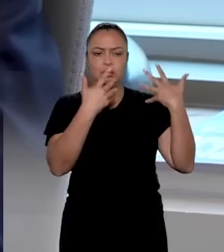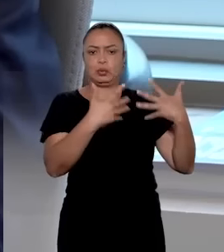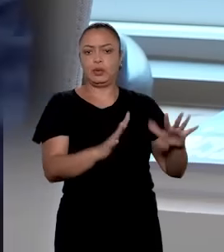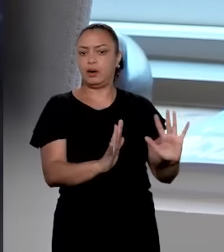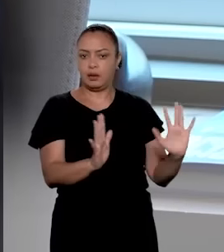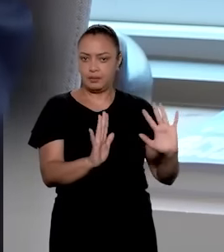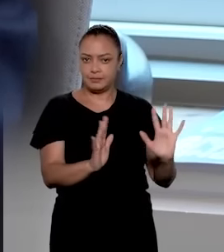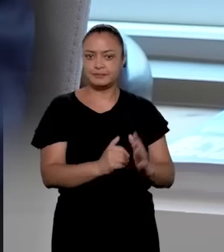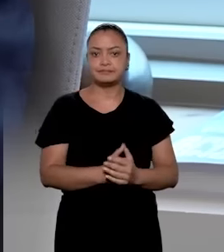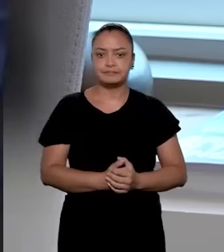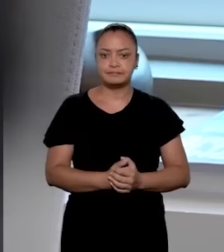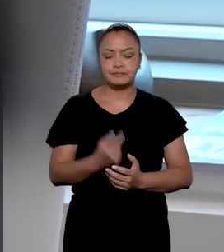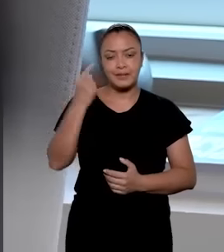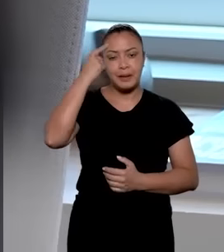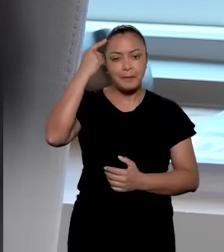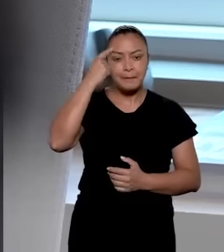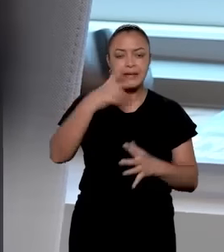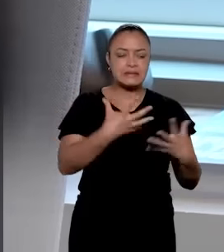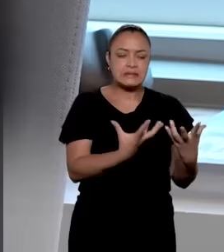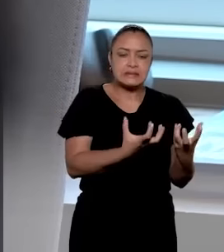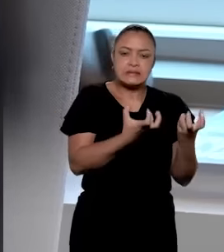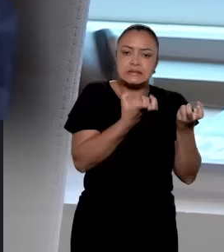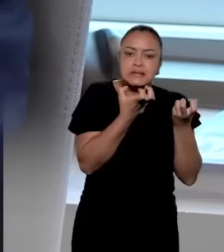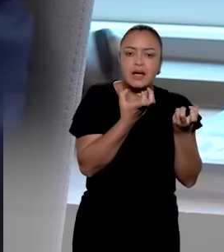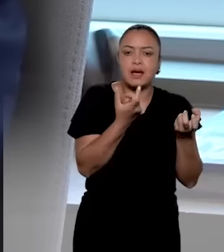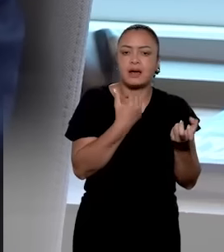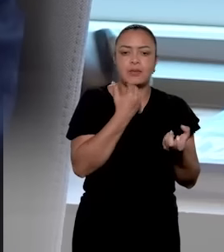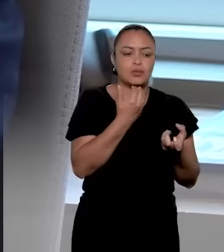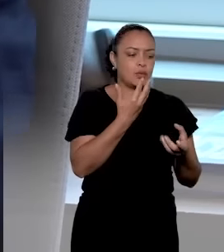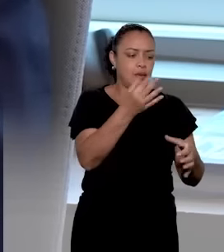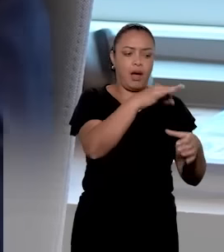Ninguém queria saber de Cerrado, que era terra árida, estéril, seca,